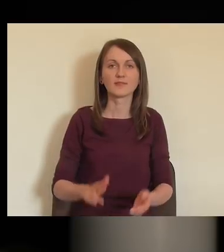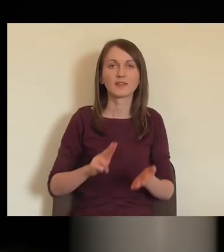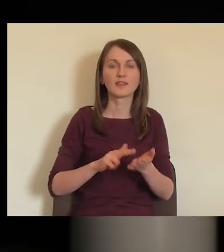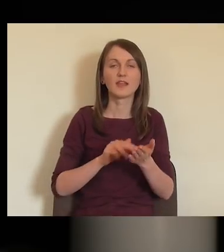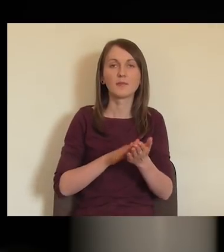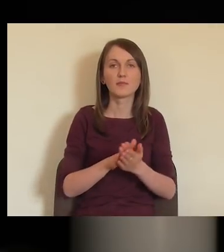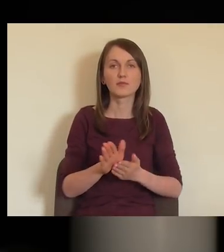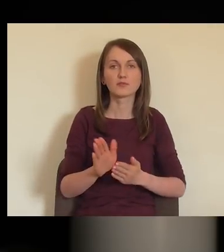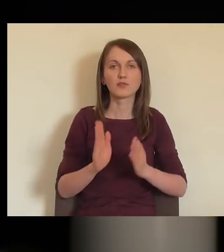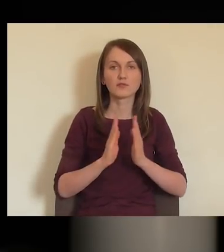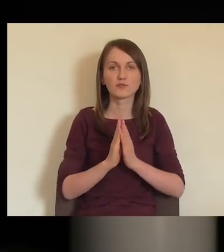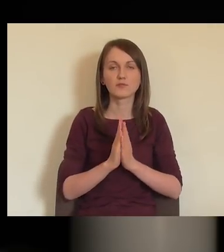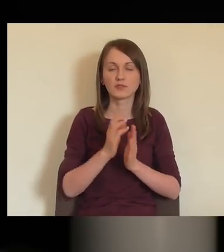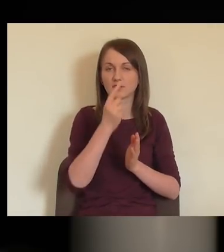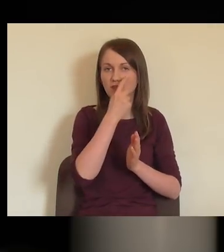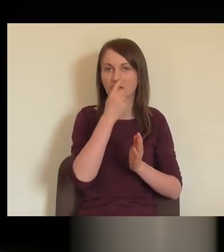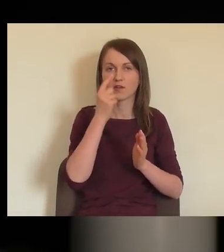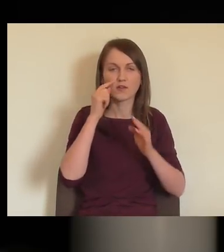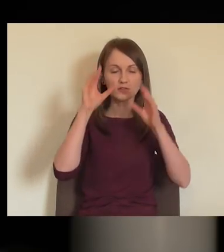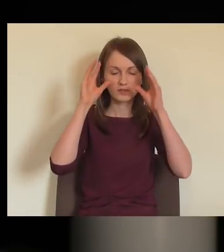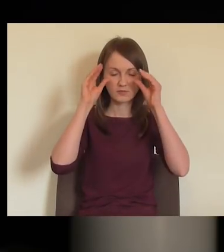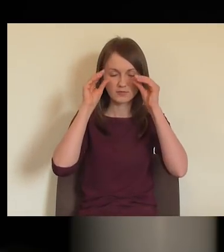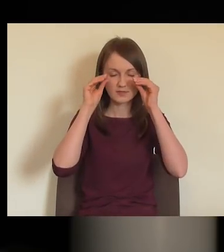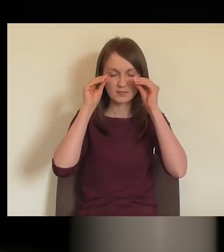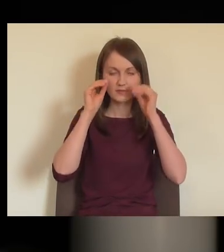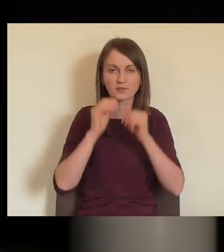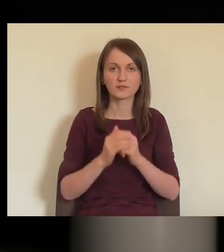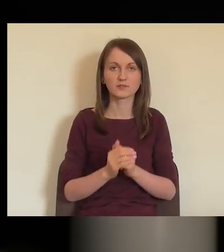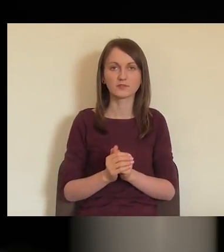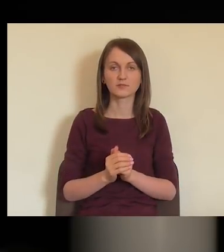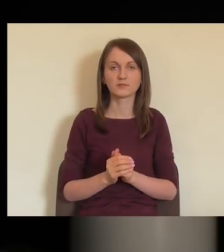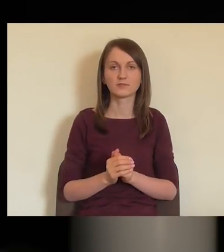Na początku tej modlitwy, mając zamknięte oczy,